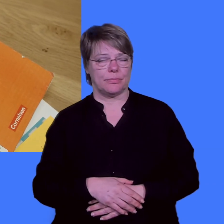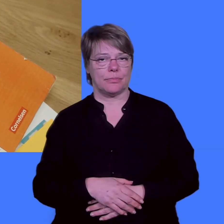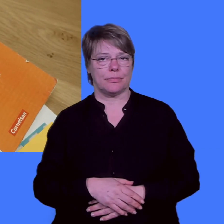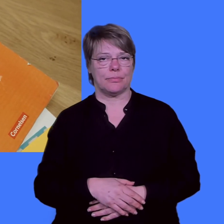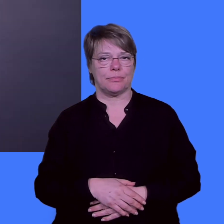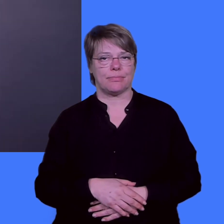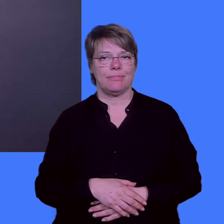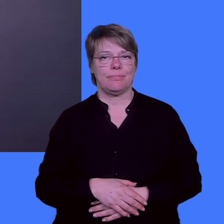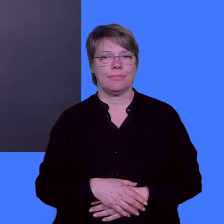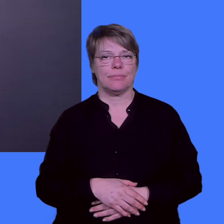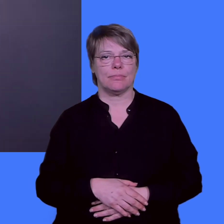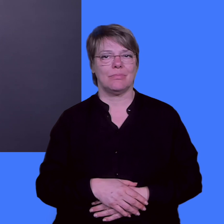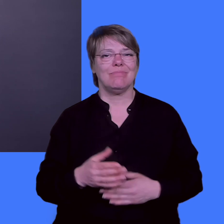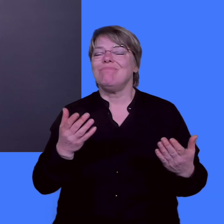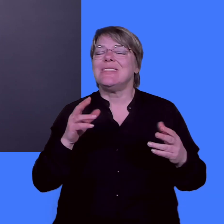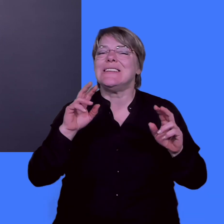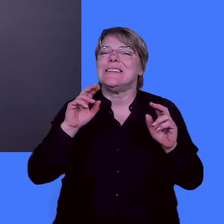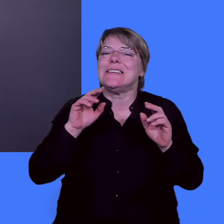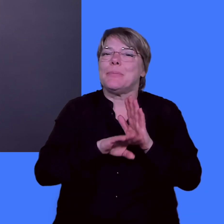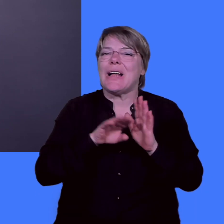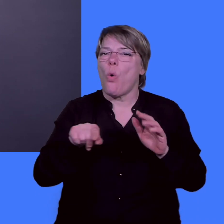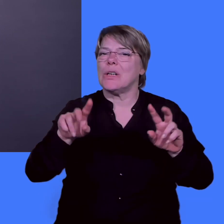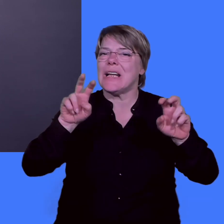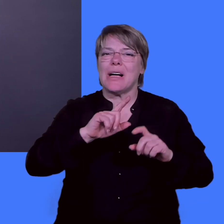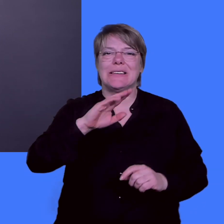Diskriminierung ist einfach nicht genug Thema in den Ausbildungen und in der Fachliteratur.